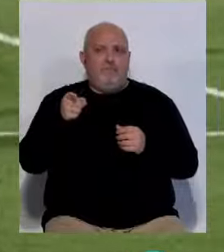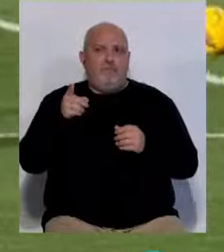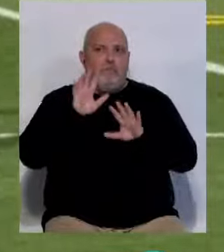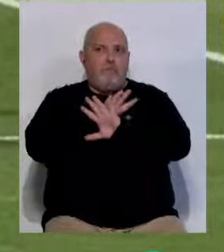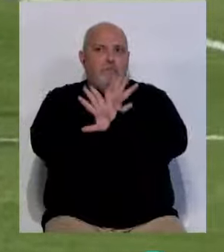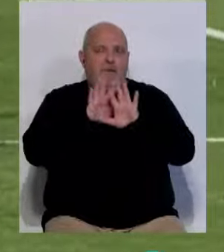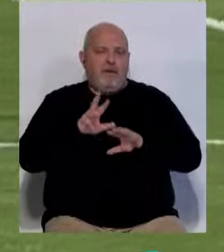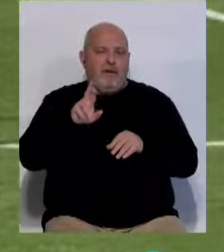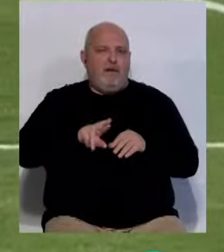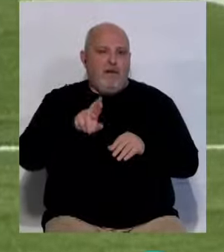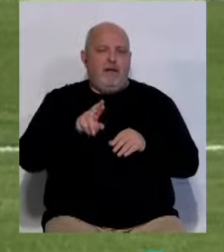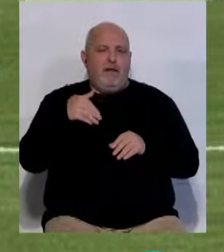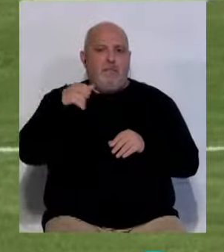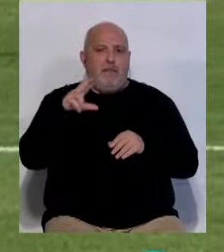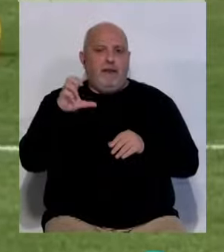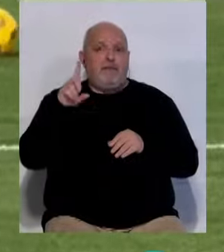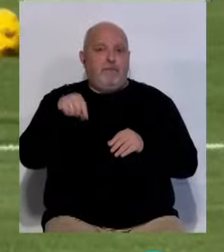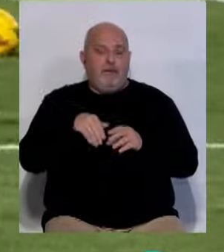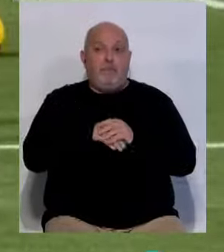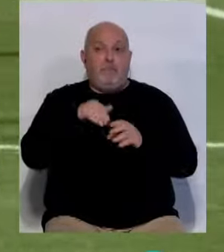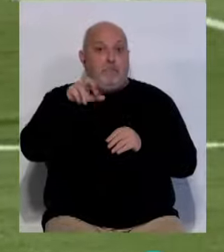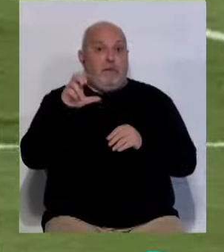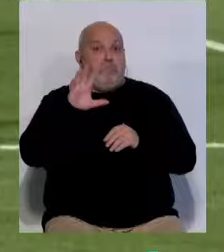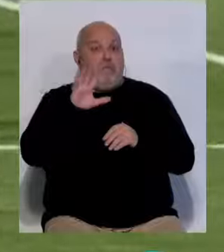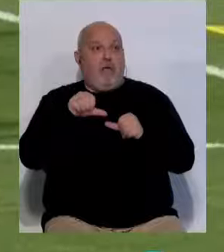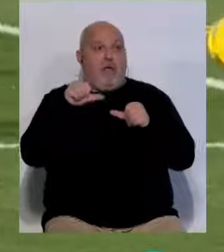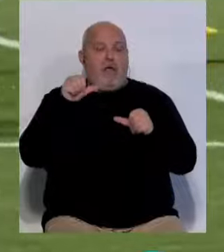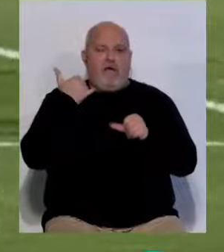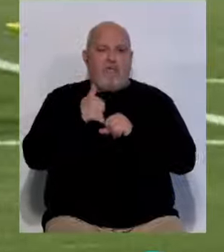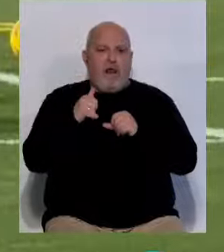lo estamos recuperando hemos recuperado a mé que parecía que que no había venido este año